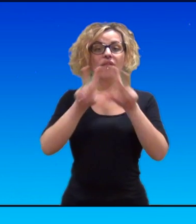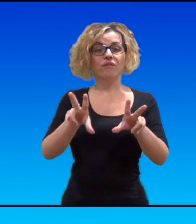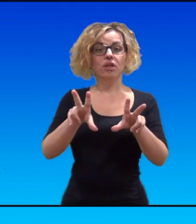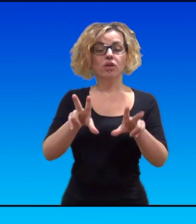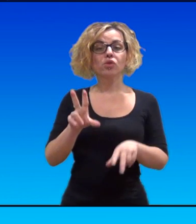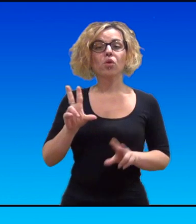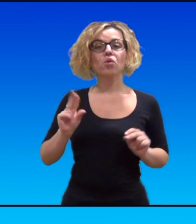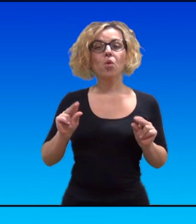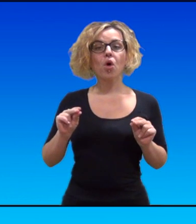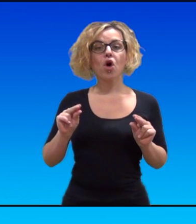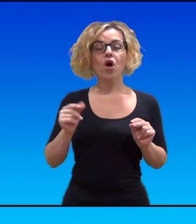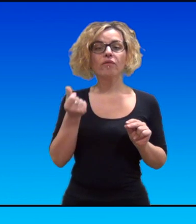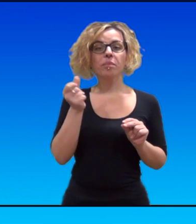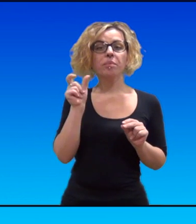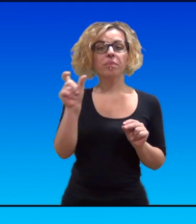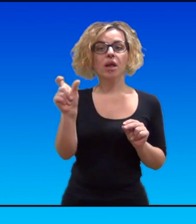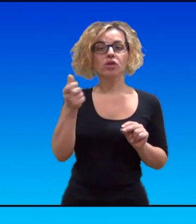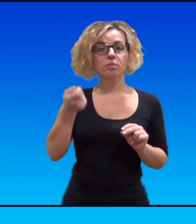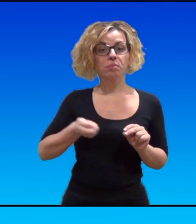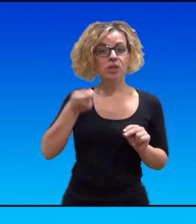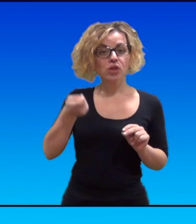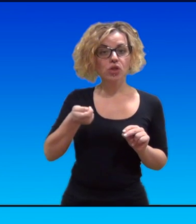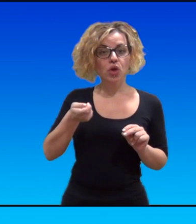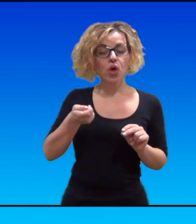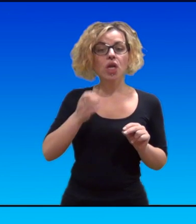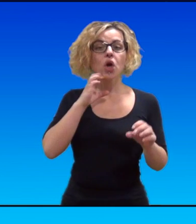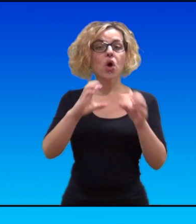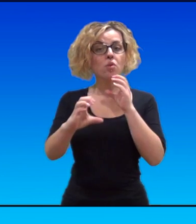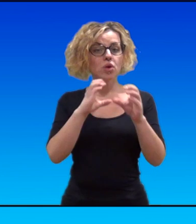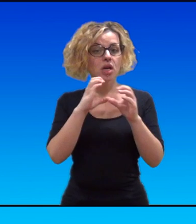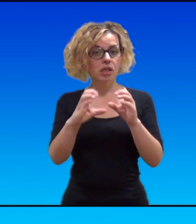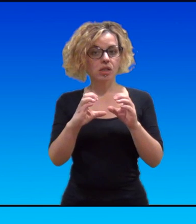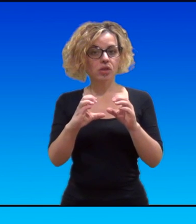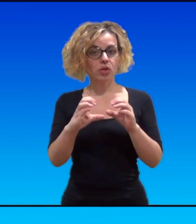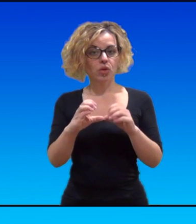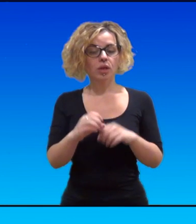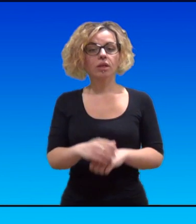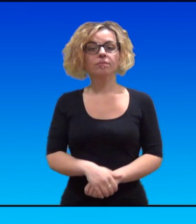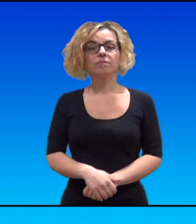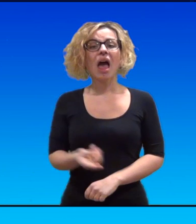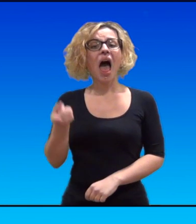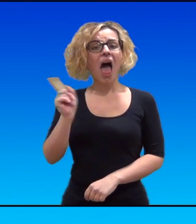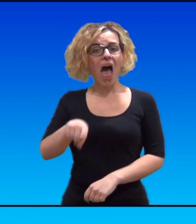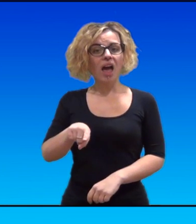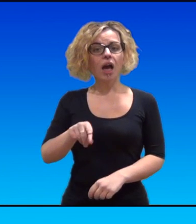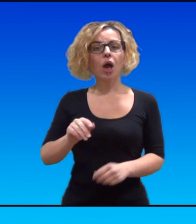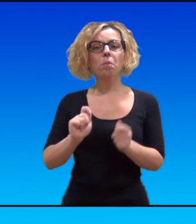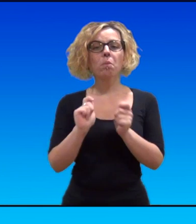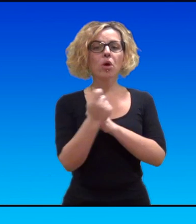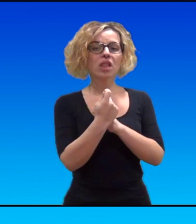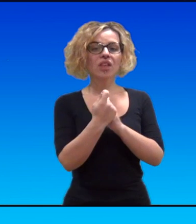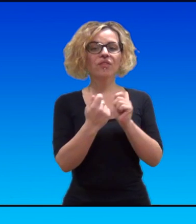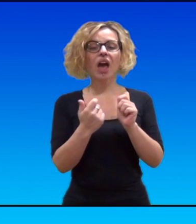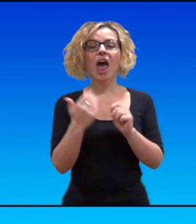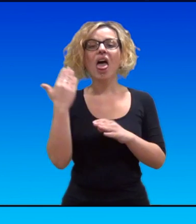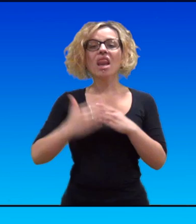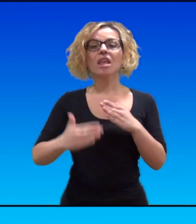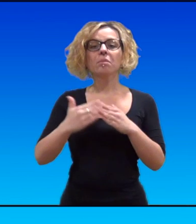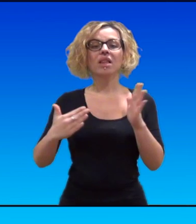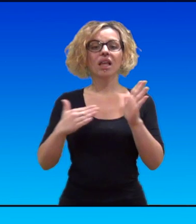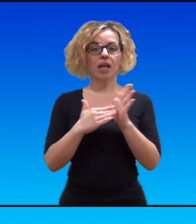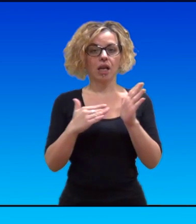trasmette i nuovi importi e limiti reddituali di pensioni ed indennità.